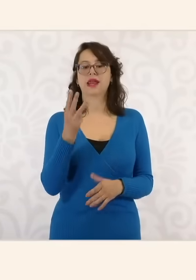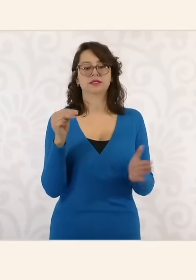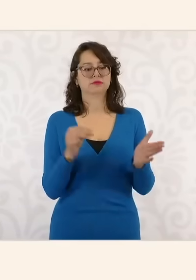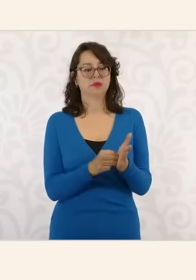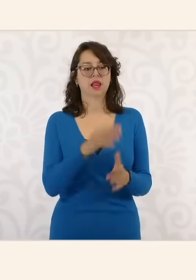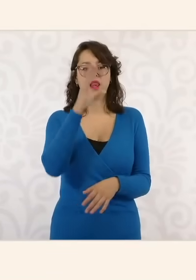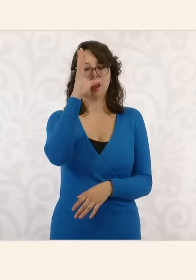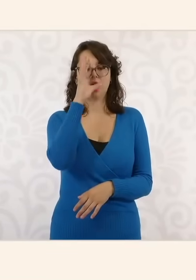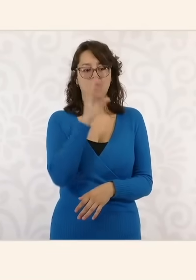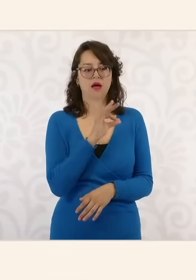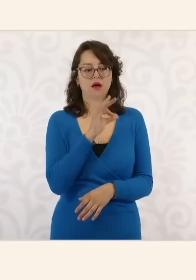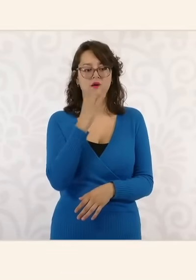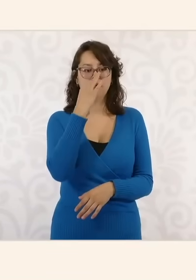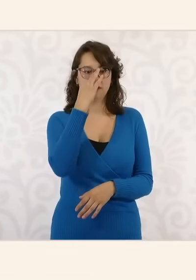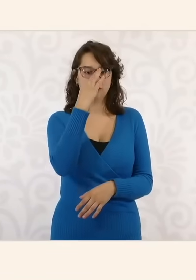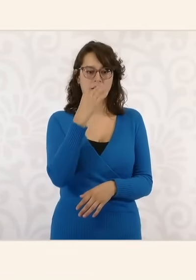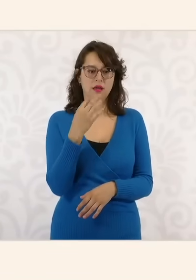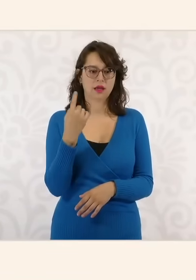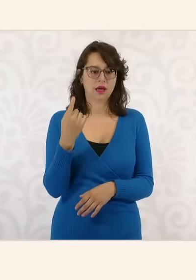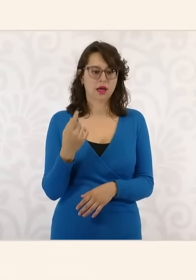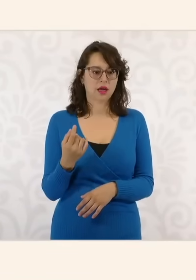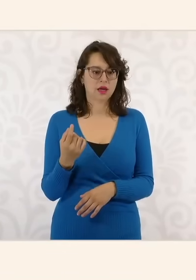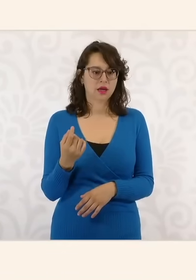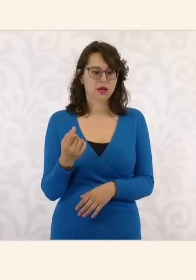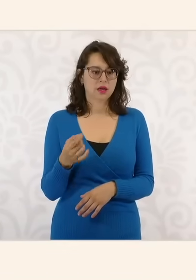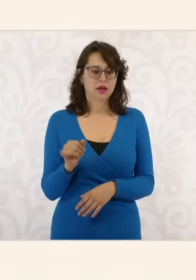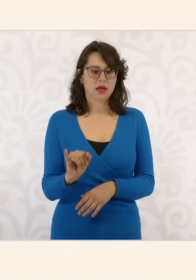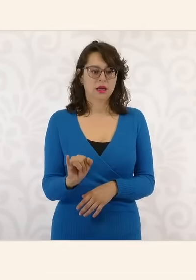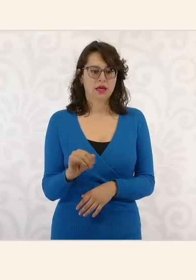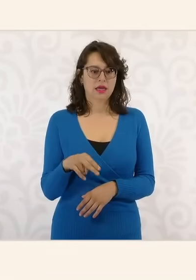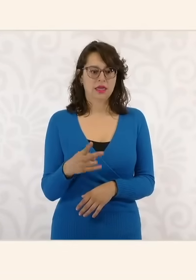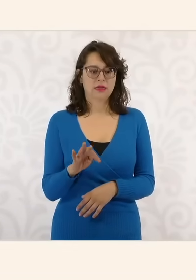problemática para nosotros es Novaga Infancia, que también tiene muchísimos, muchísimos oncológicos y